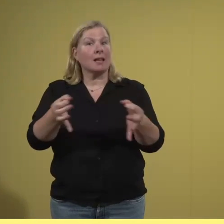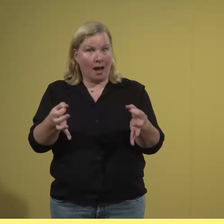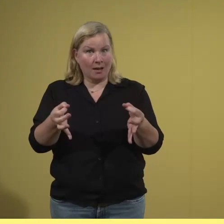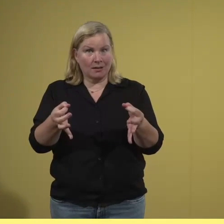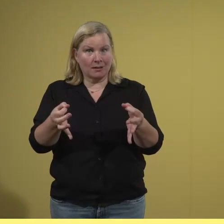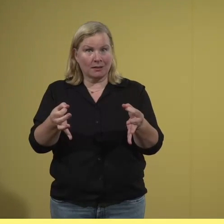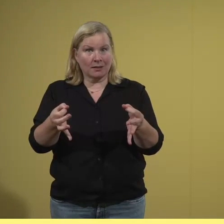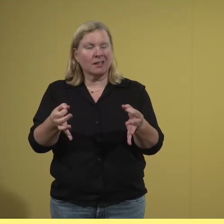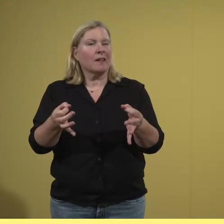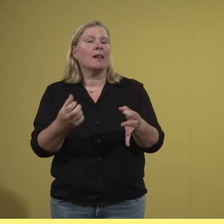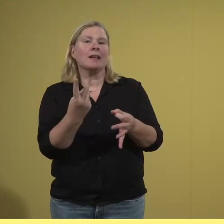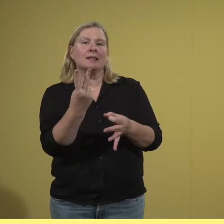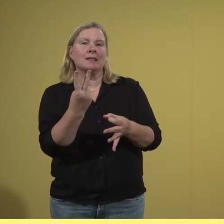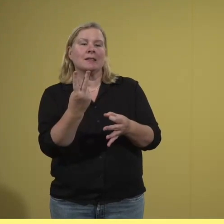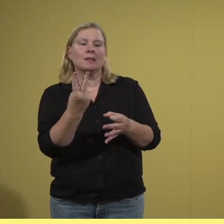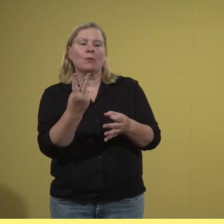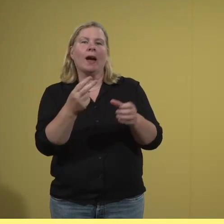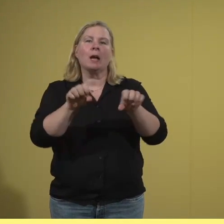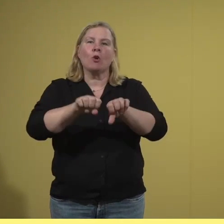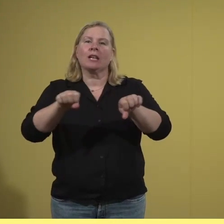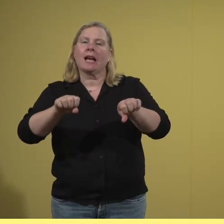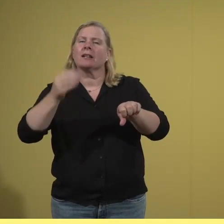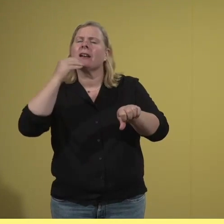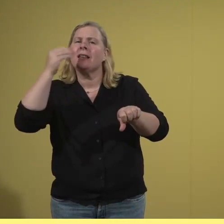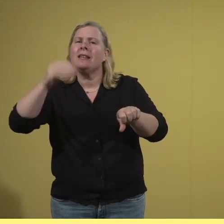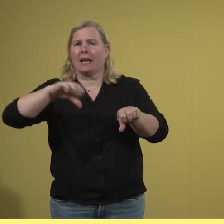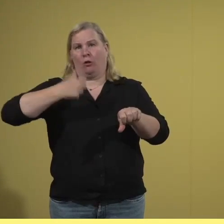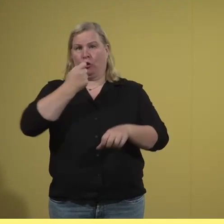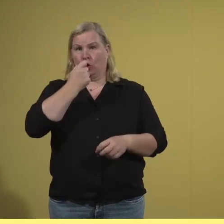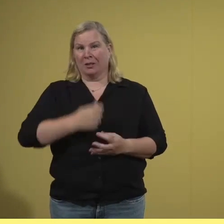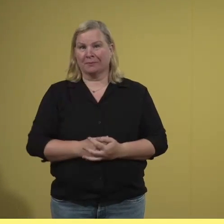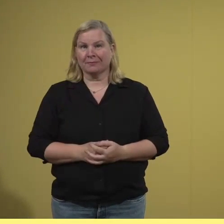Am letzten Tag wollen wir Ihnen noch zweierlei Arten von leckerem Frühstück zeigen.